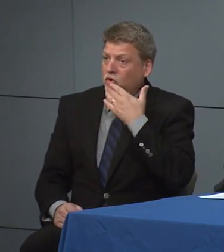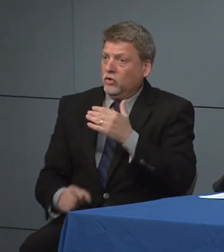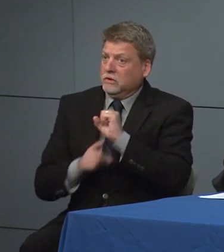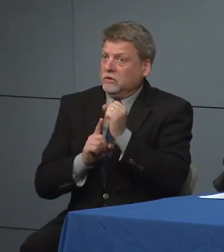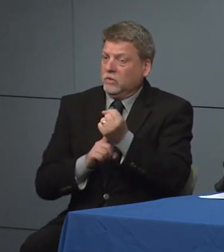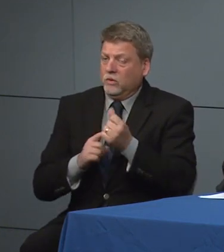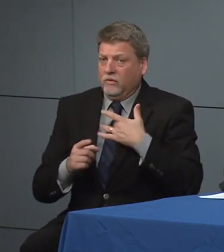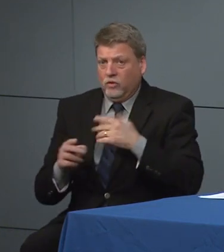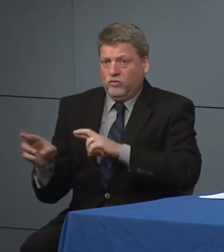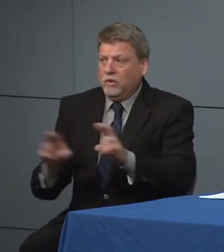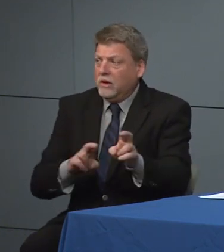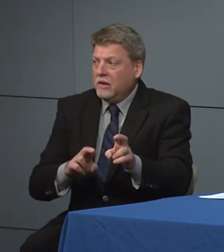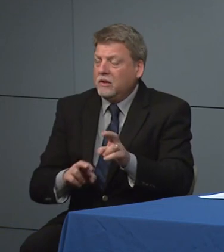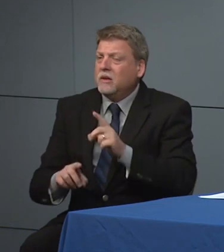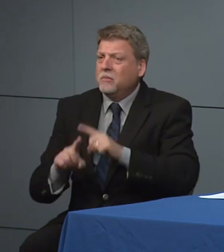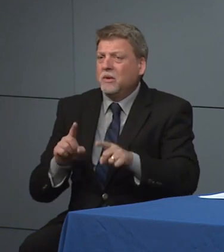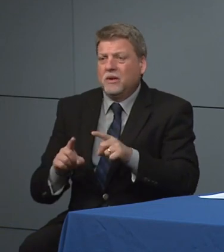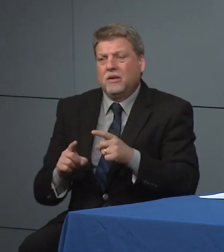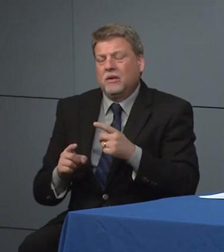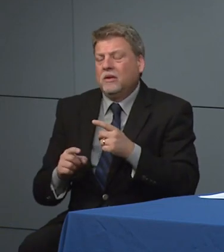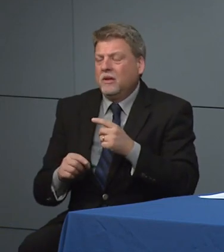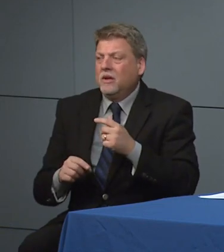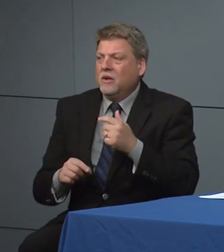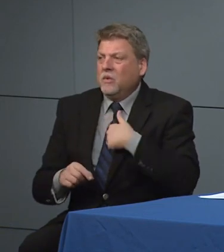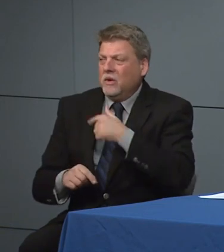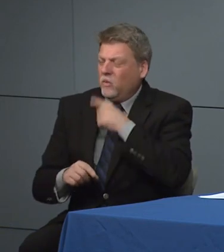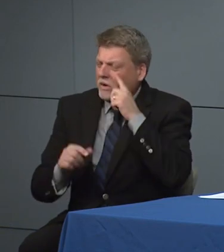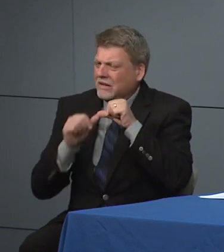tan buen lugar como pudiéramos estar, pero continuamos